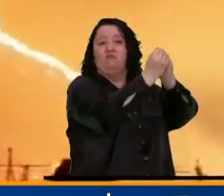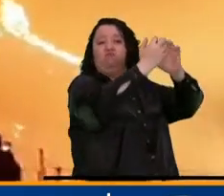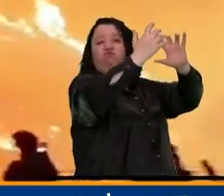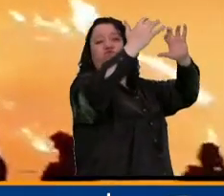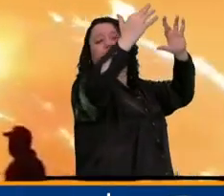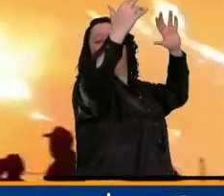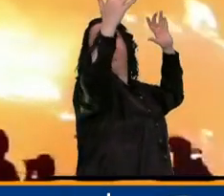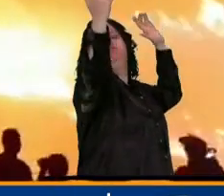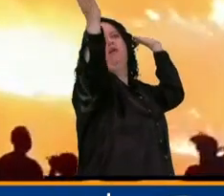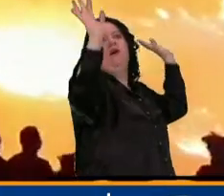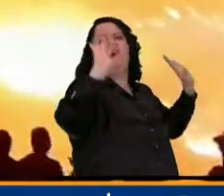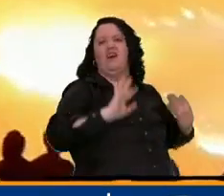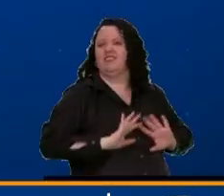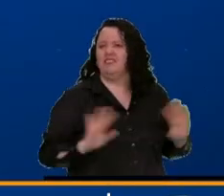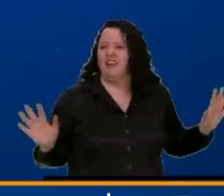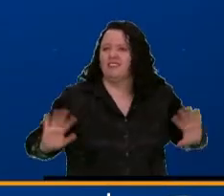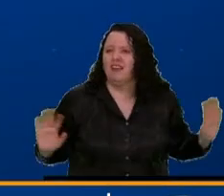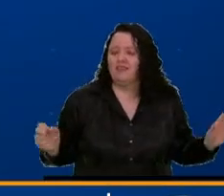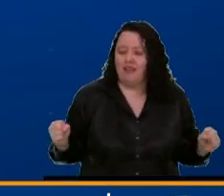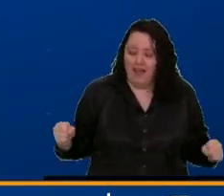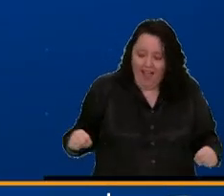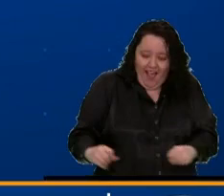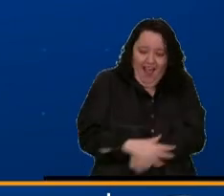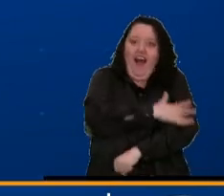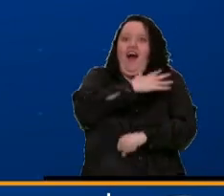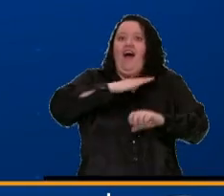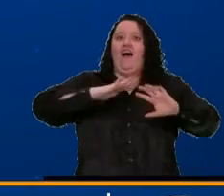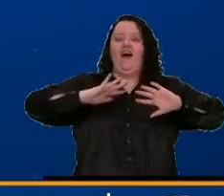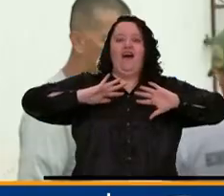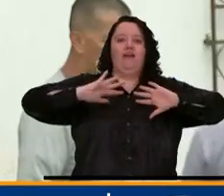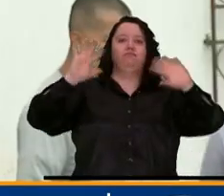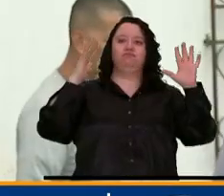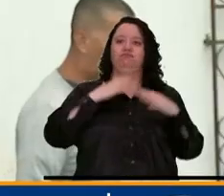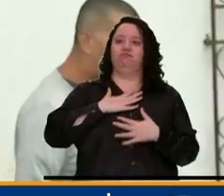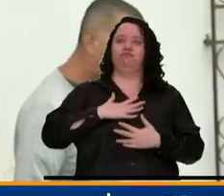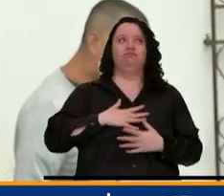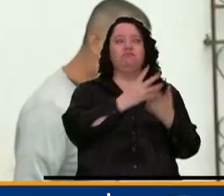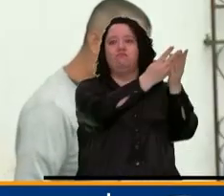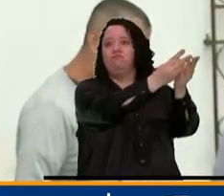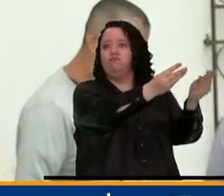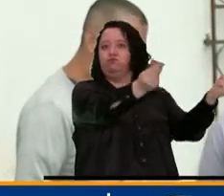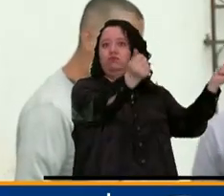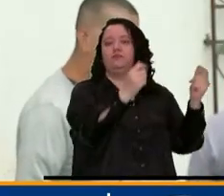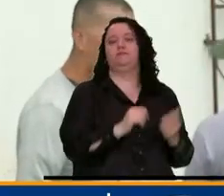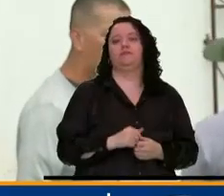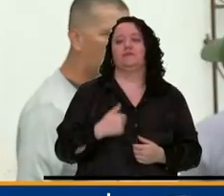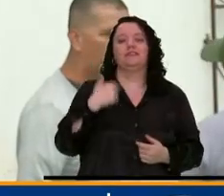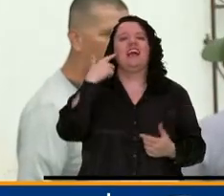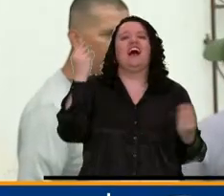batalla había terminado y los bomberos habían vencido. el gigante de fuego quedó